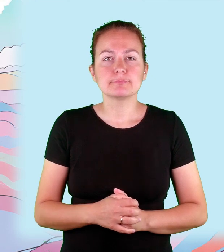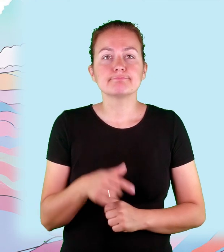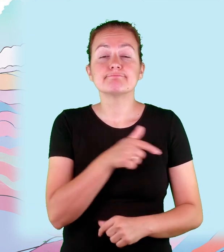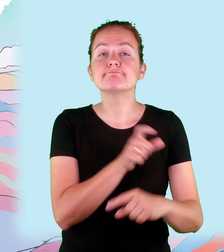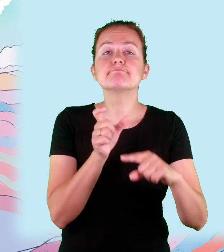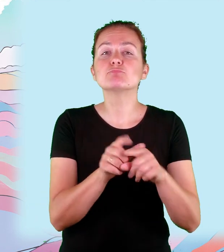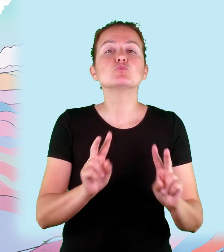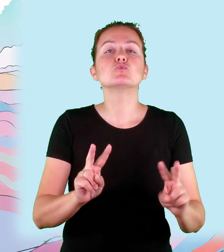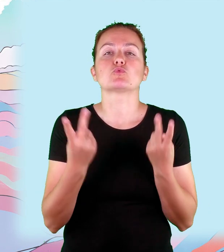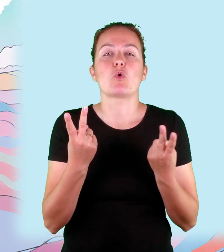Pochodzenie: